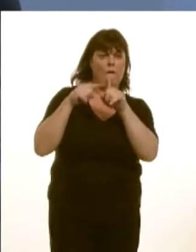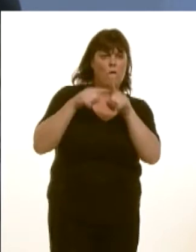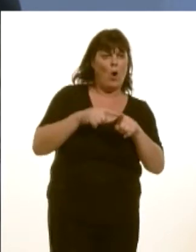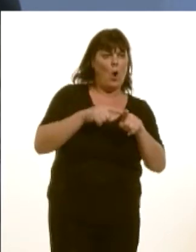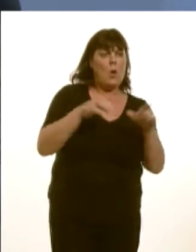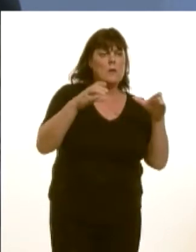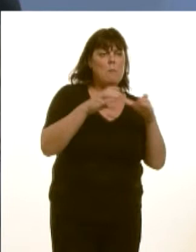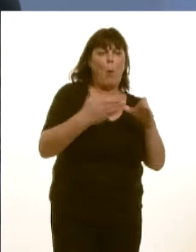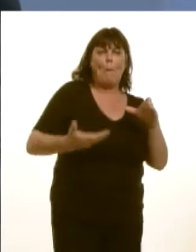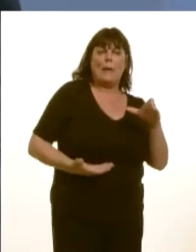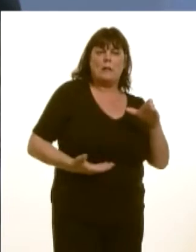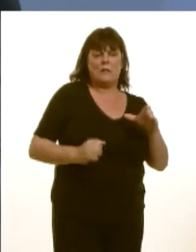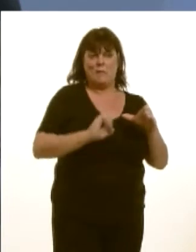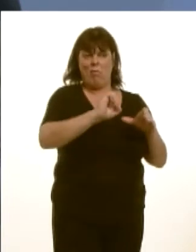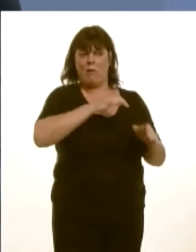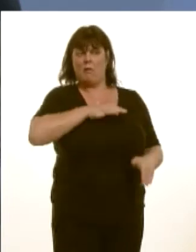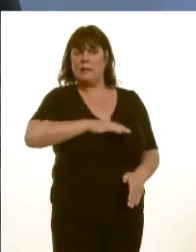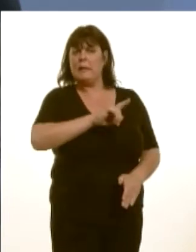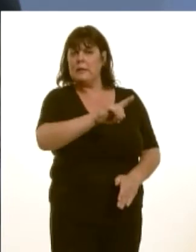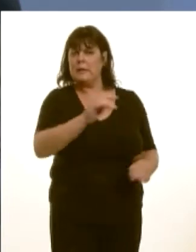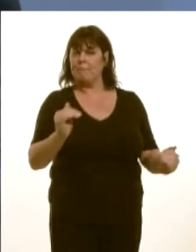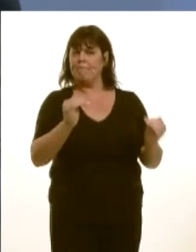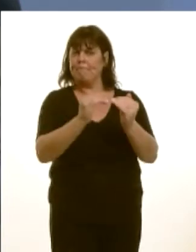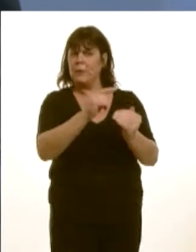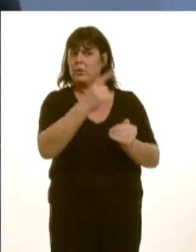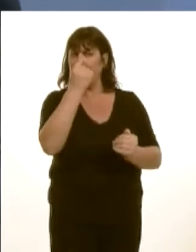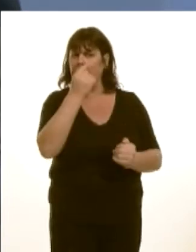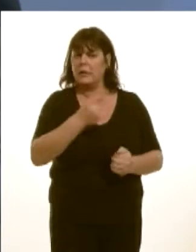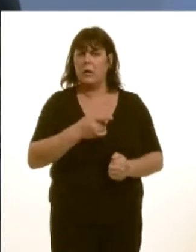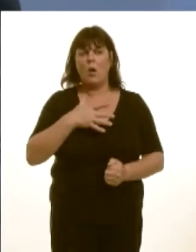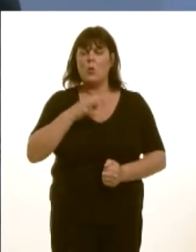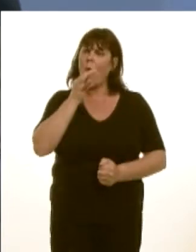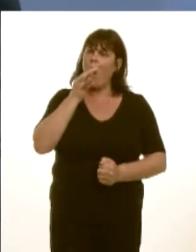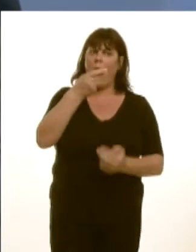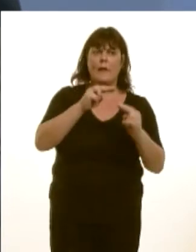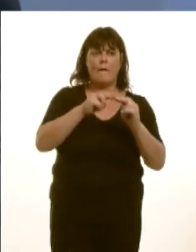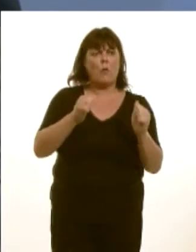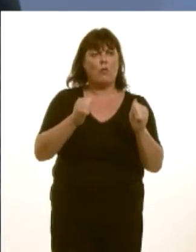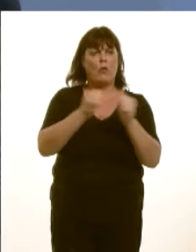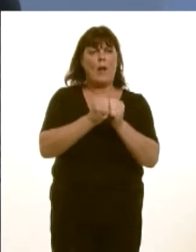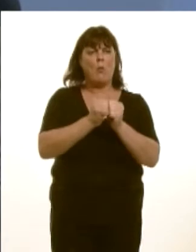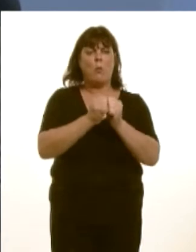Bach? Os felly, a fyddwch yn eu hyrwyddo yn eich ymateb i’r ymgynghoriad yr oeddech yn sôn amdano yn gynharach?